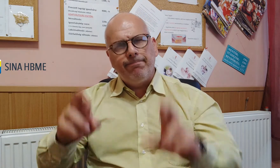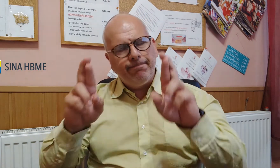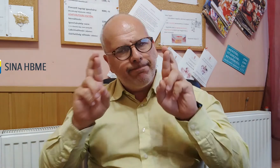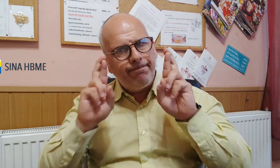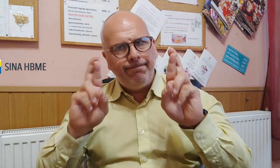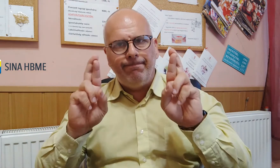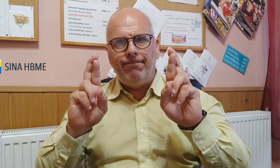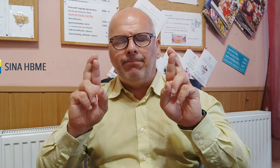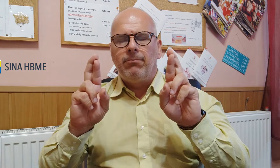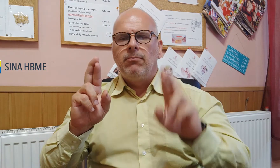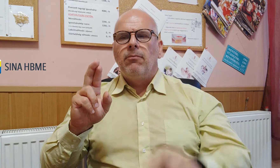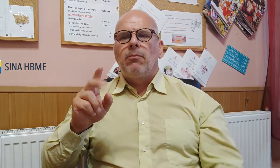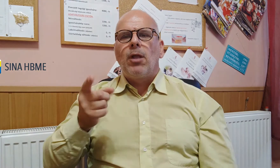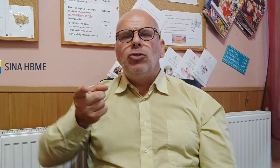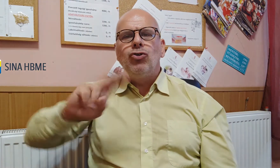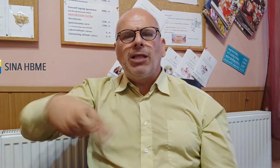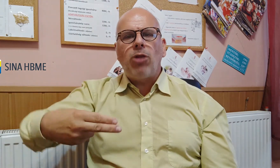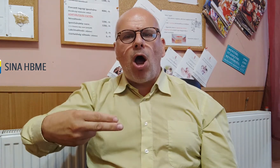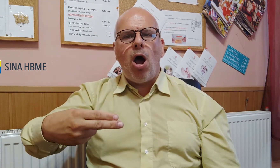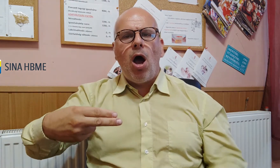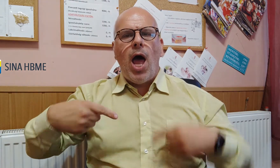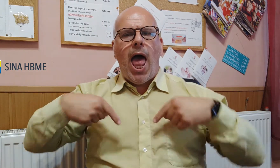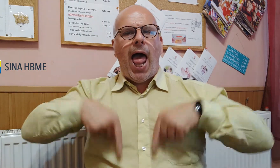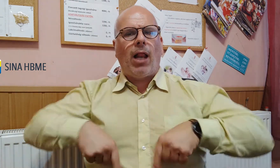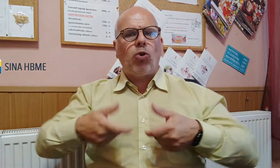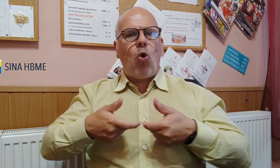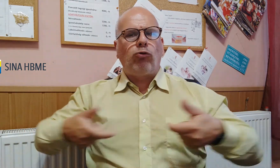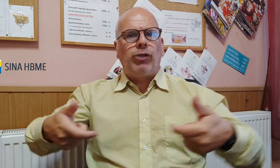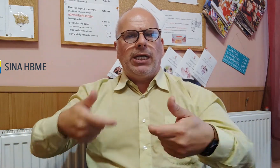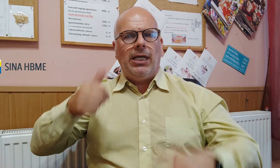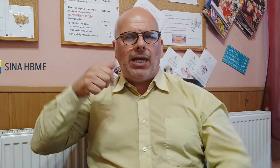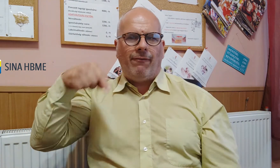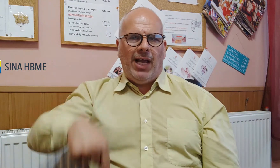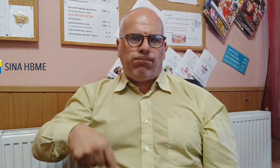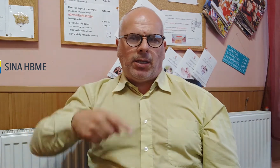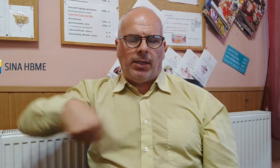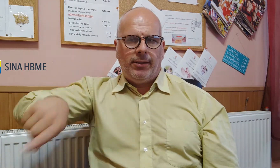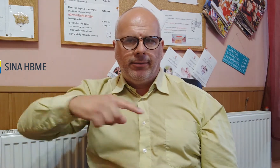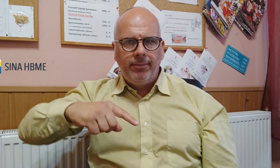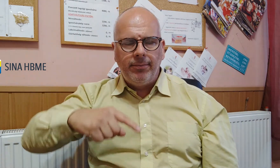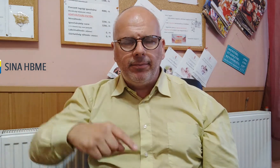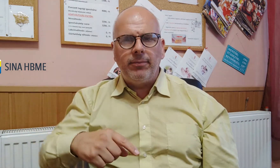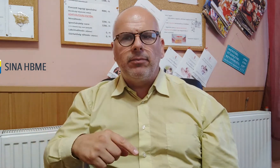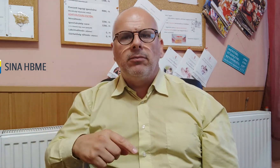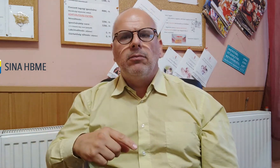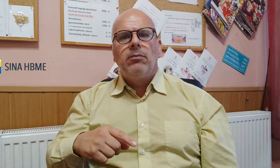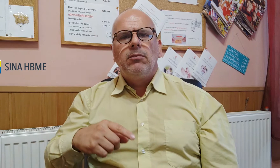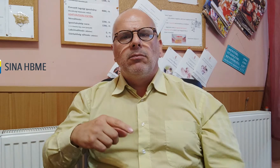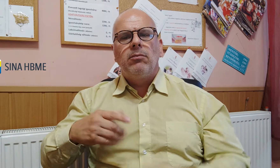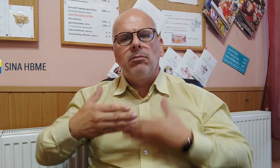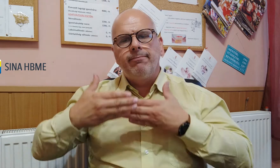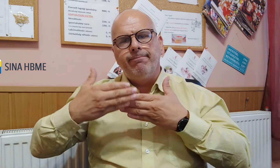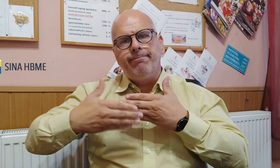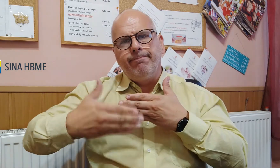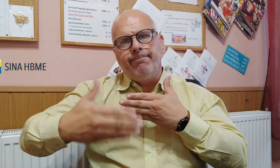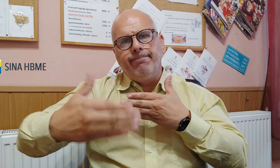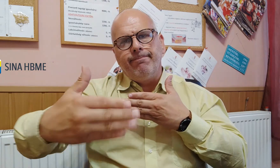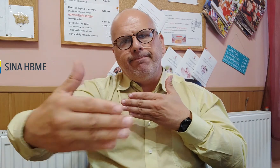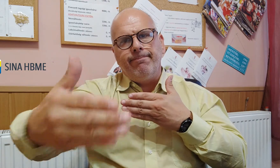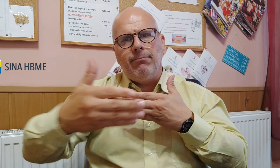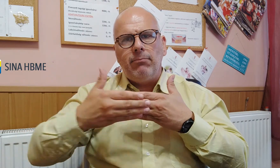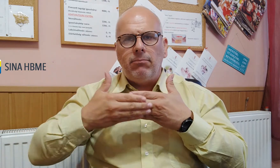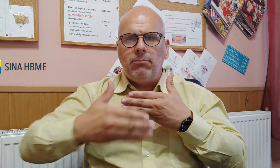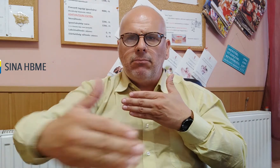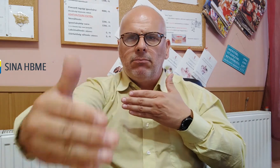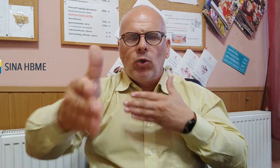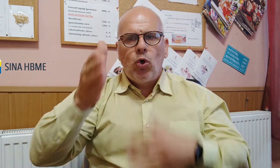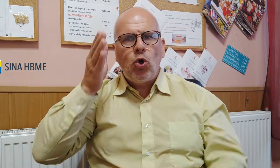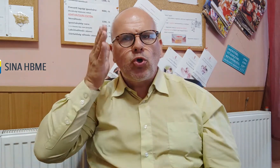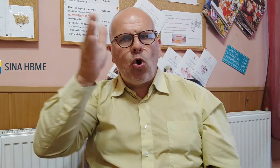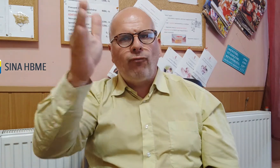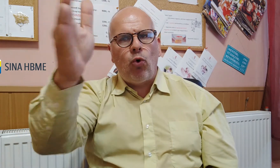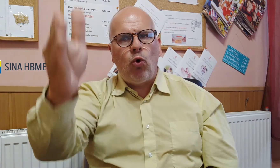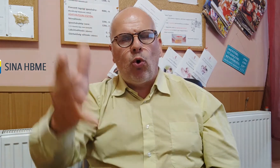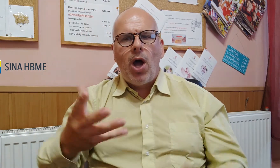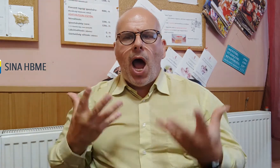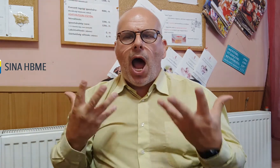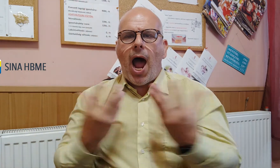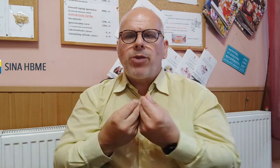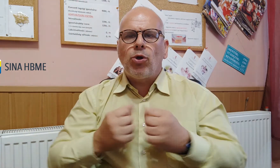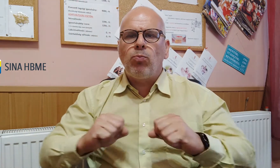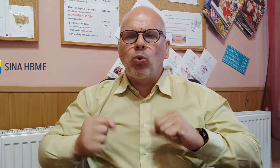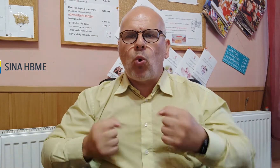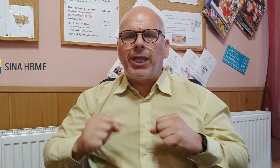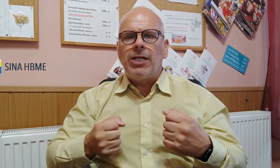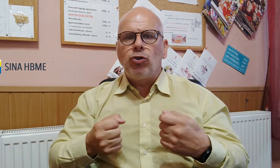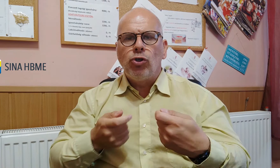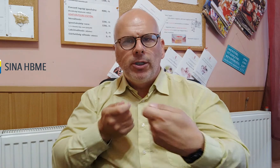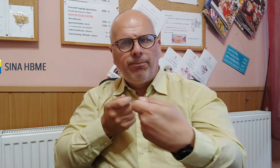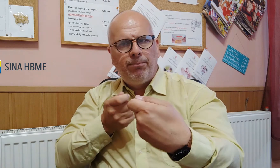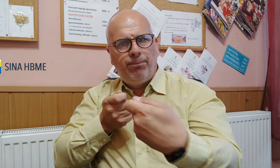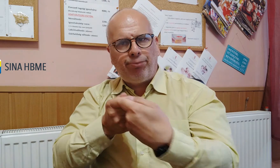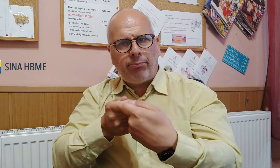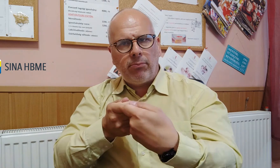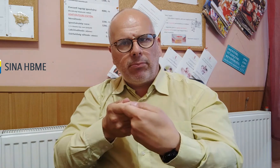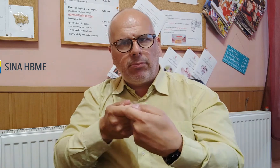Abban reménykedve az, hogy SINA-HBME elnökség nevében az elkövetkező napokban, hónapokban, illetve jövőben szoros együttműködni tudunk.